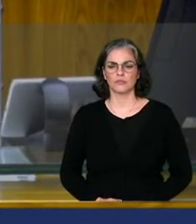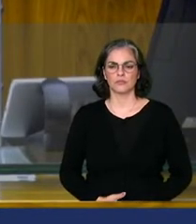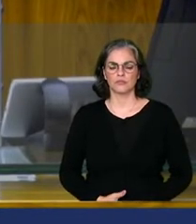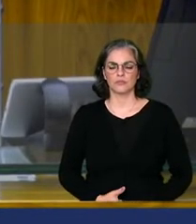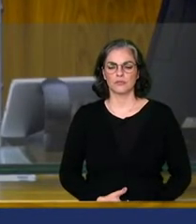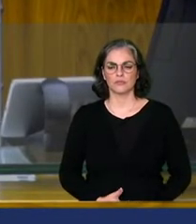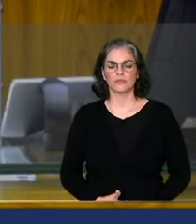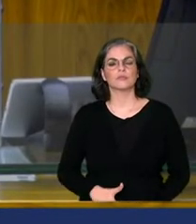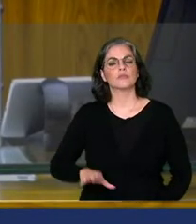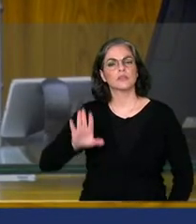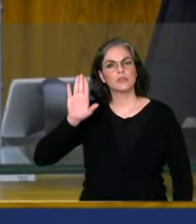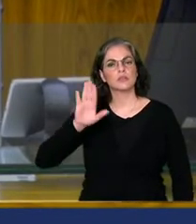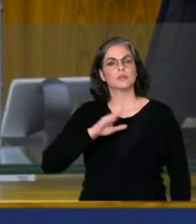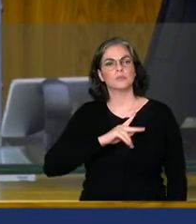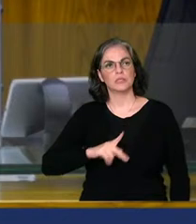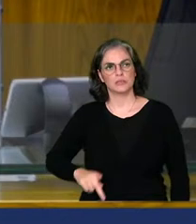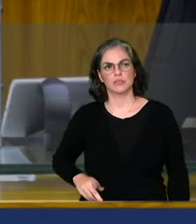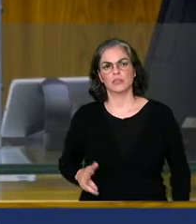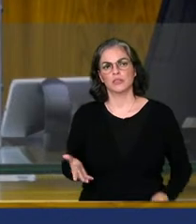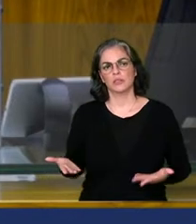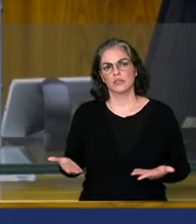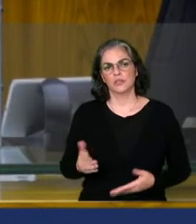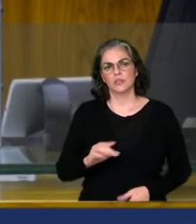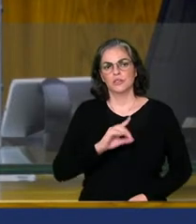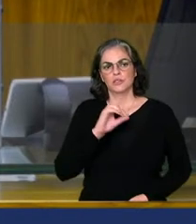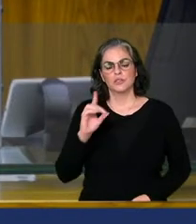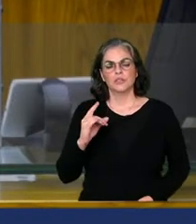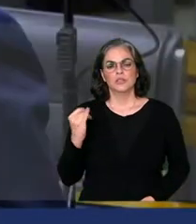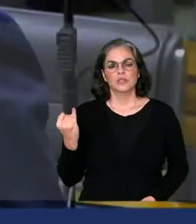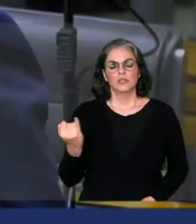PCDOB. -- [DEPUTADO]: PRESIDENTE, HOJE FOI UM DIA MUITO IMPORTANTE PARA CULTURA